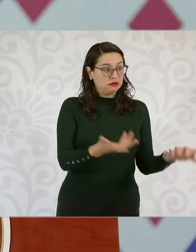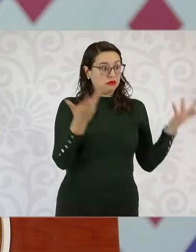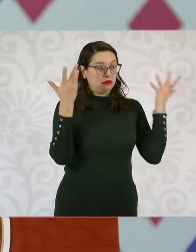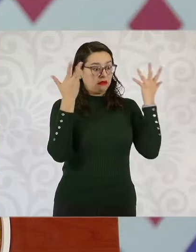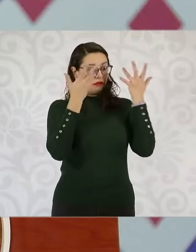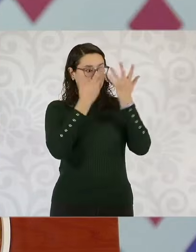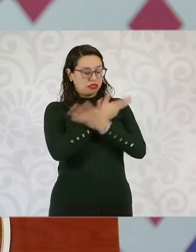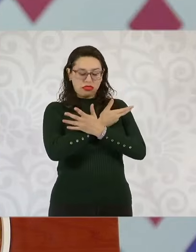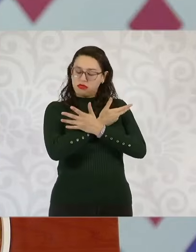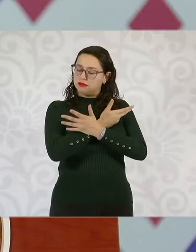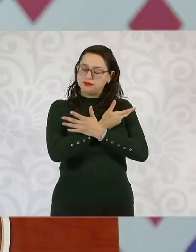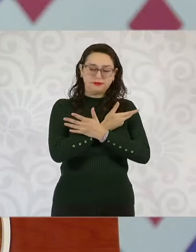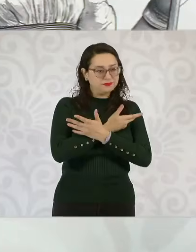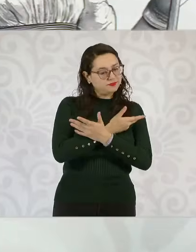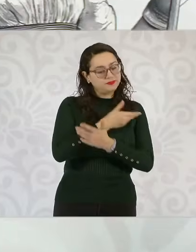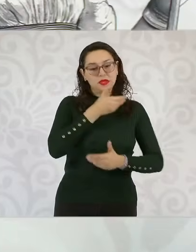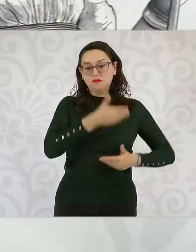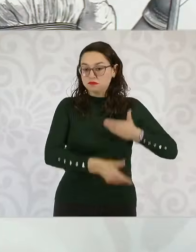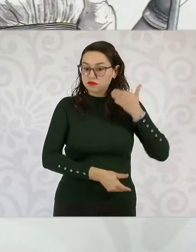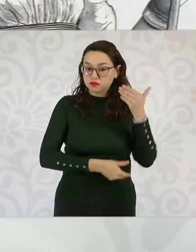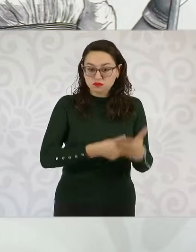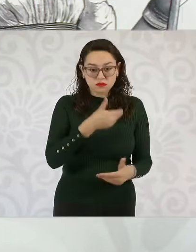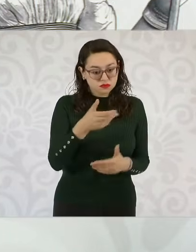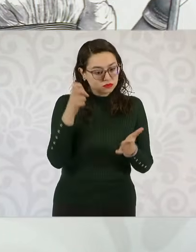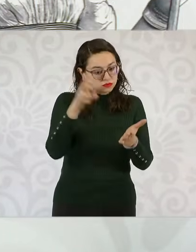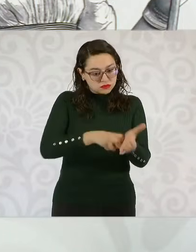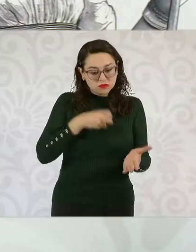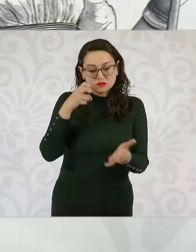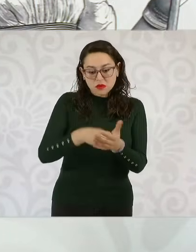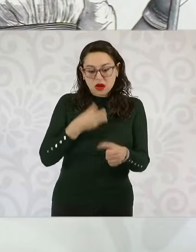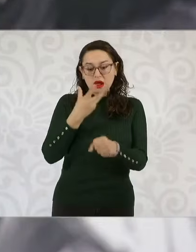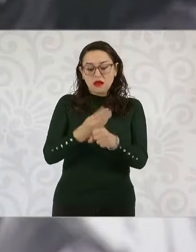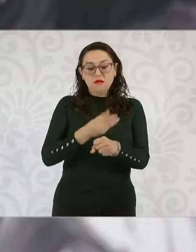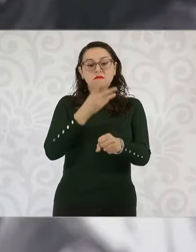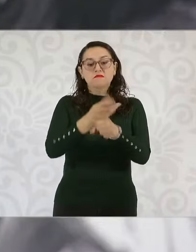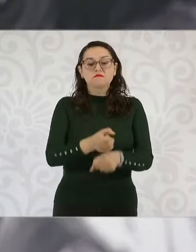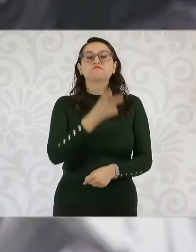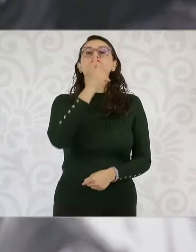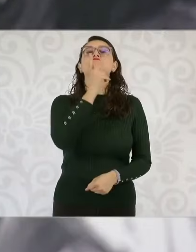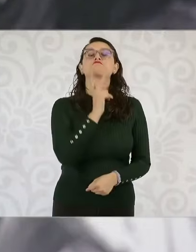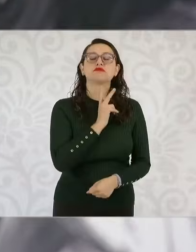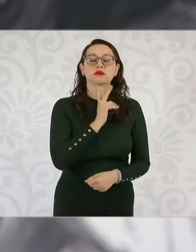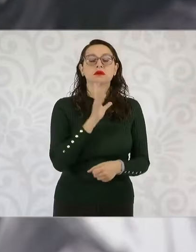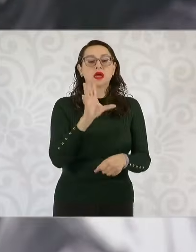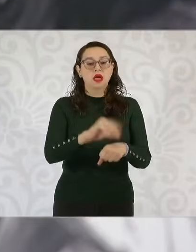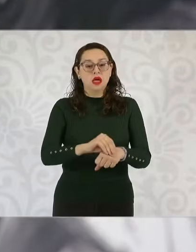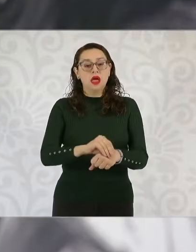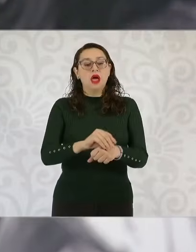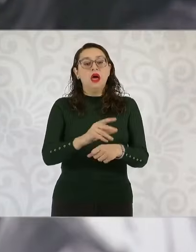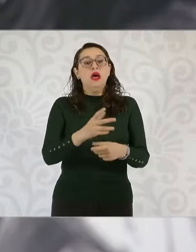de Pemex invirtiendo en la construcción de una nueva refinería en las dos plantas coquizadora